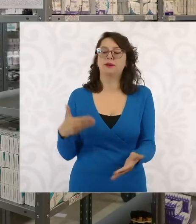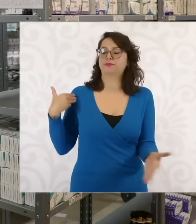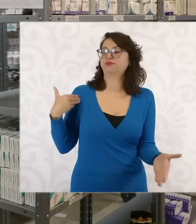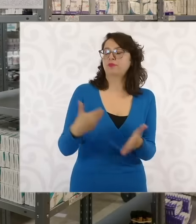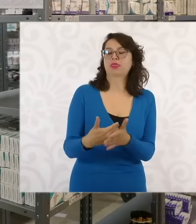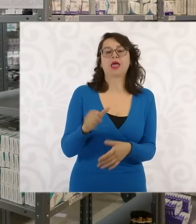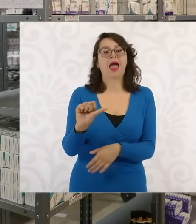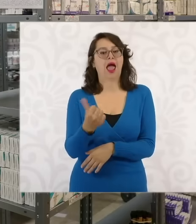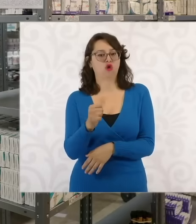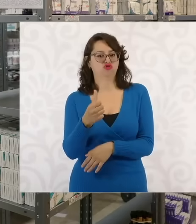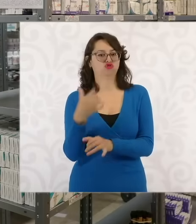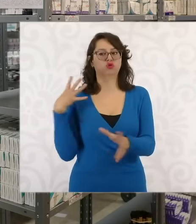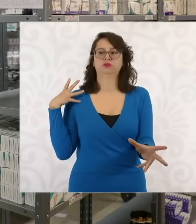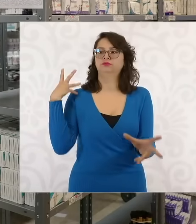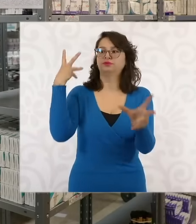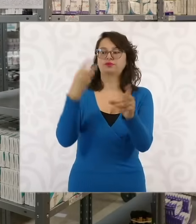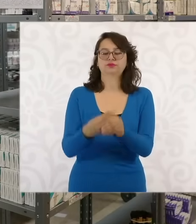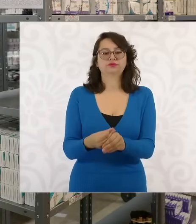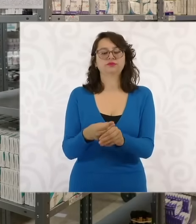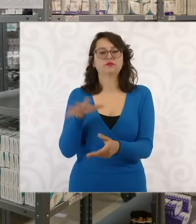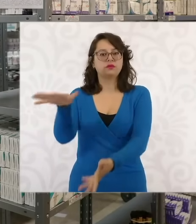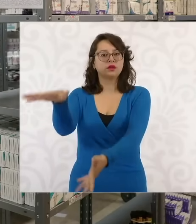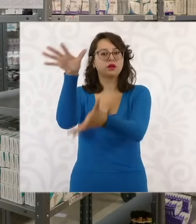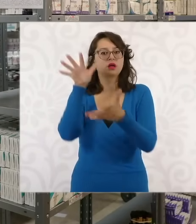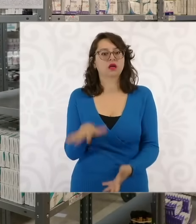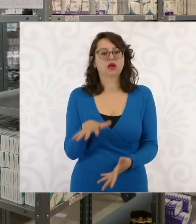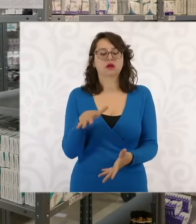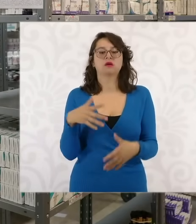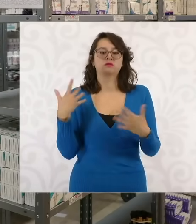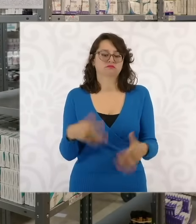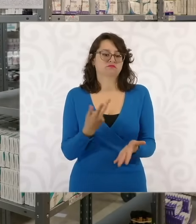que es el corte completo que tenemos por mes, se recibieron casi dos veces y media más medicamentos